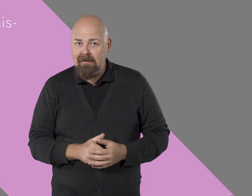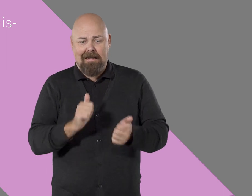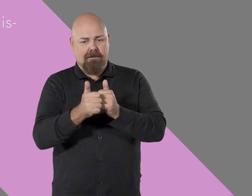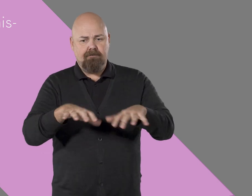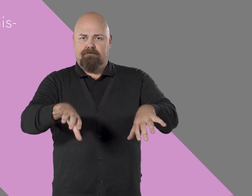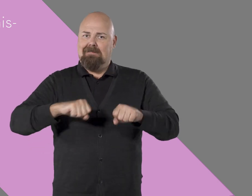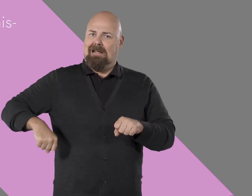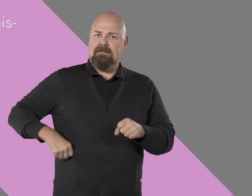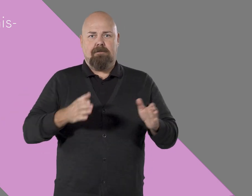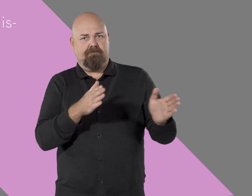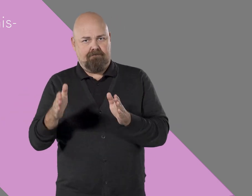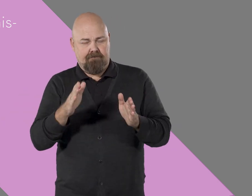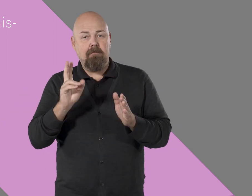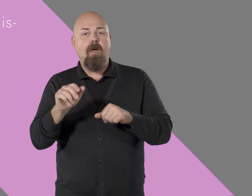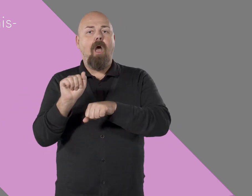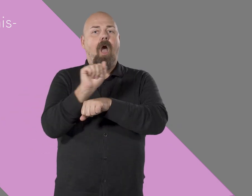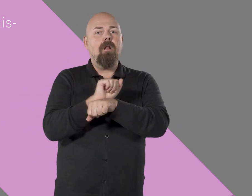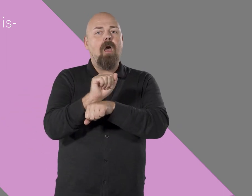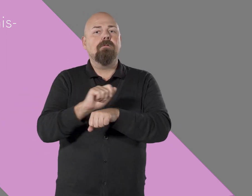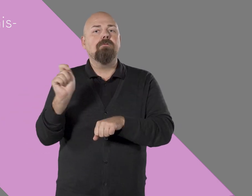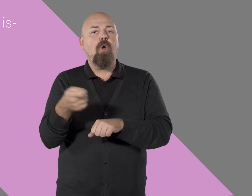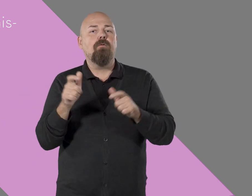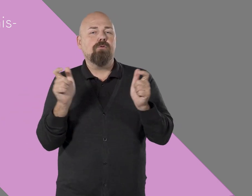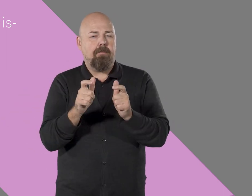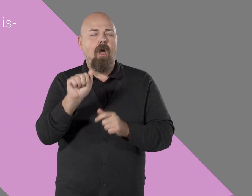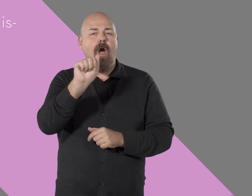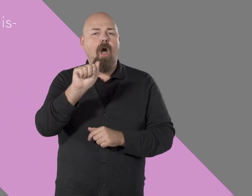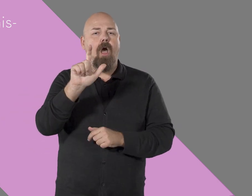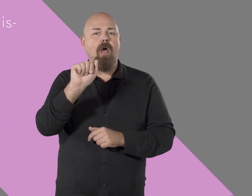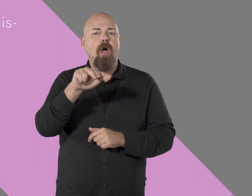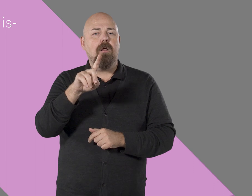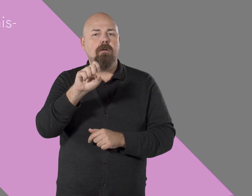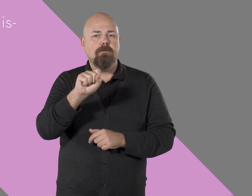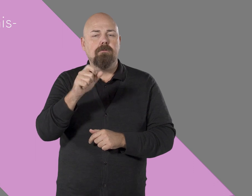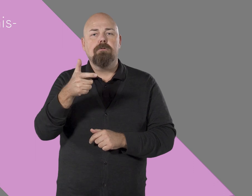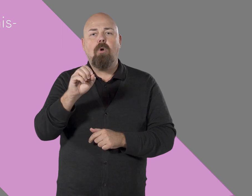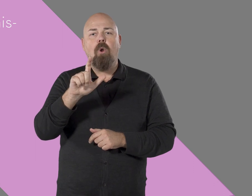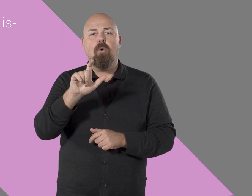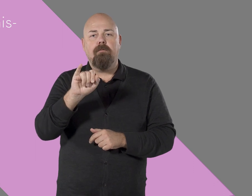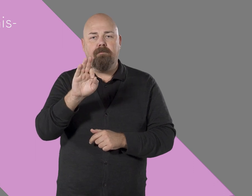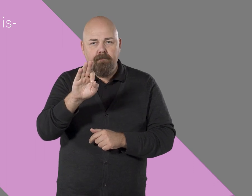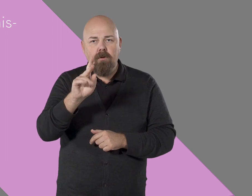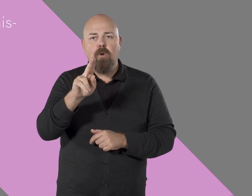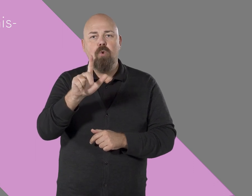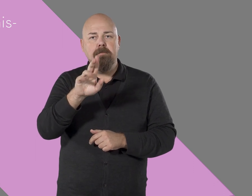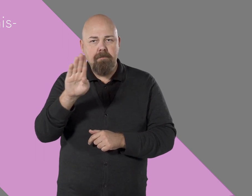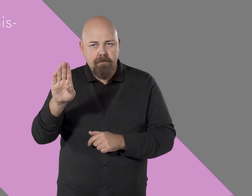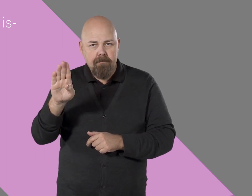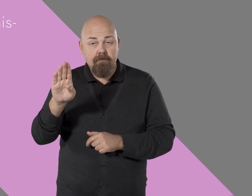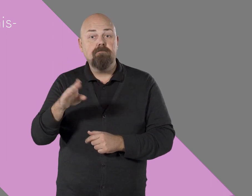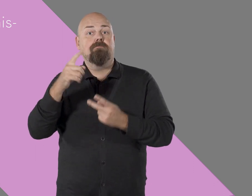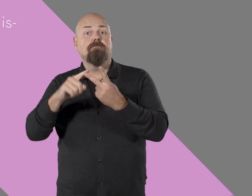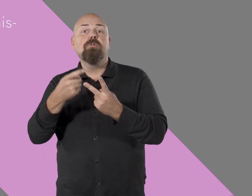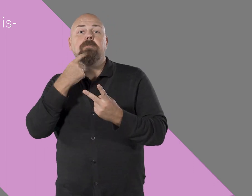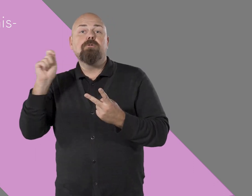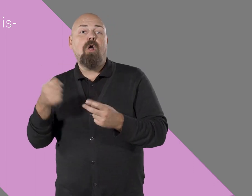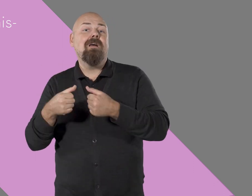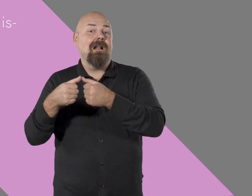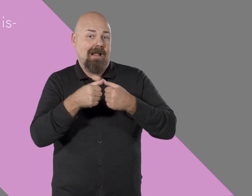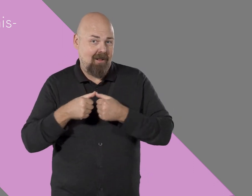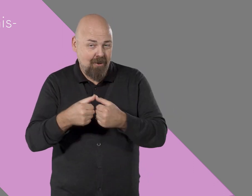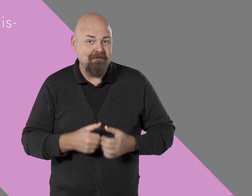Kisoja isännöivät Ålands golfklubb ja Suomen golfliitto.